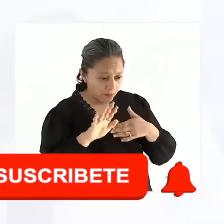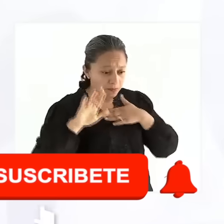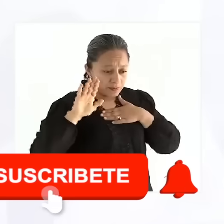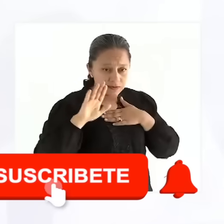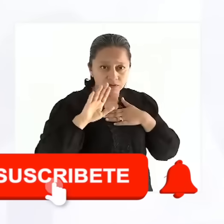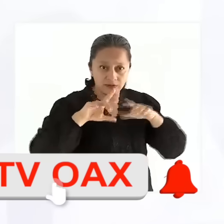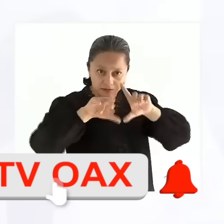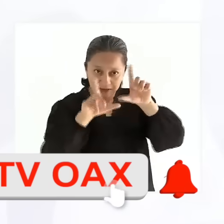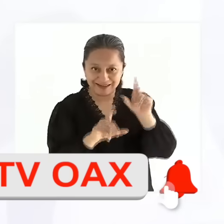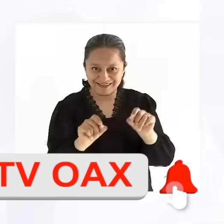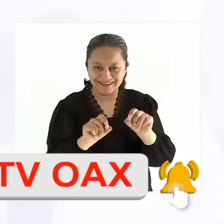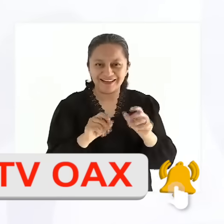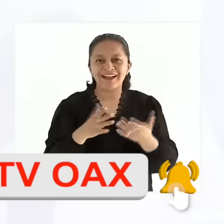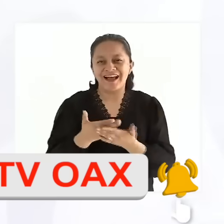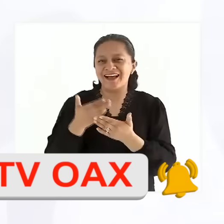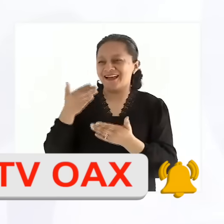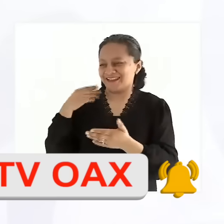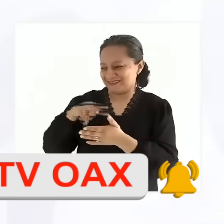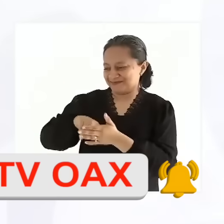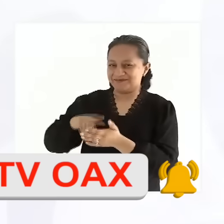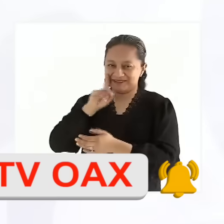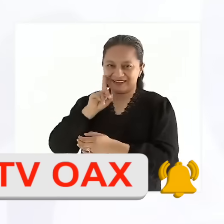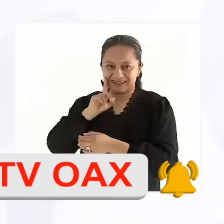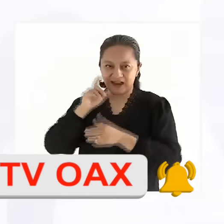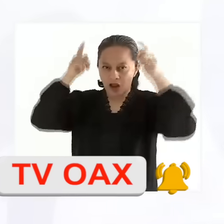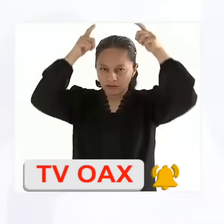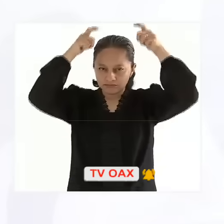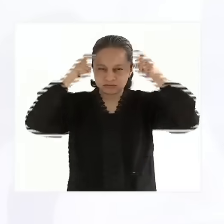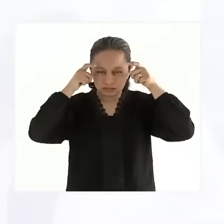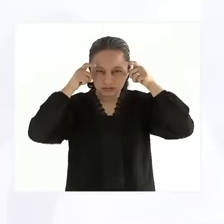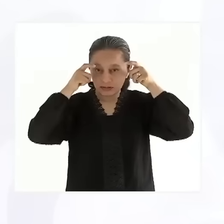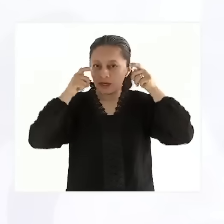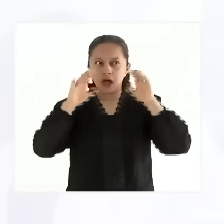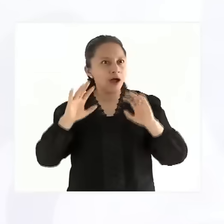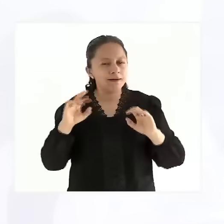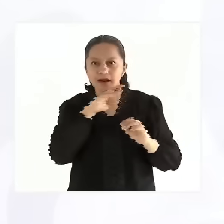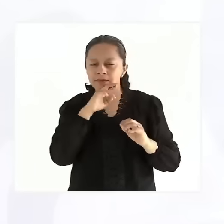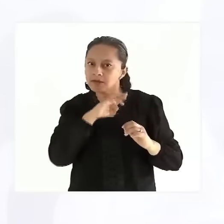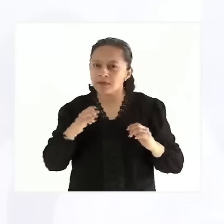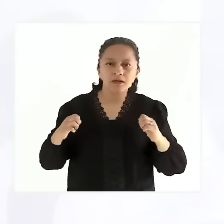el casco, como dice la ingeniera, muy bien puesto, que están ante toda emergencia siempre adelante y